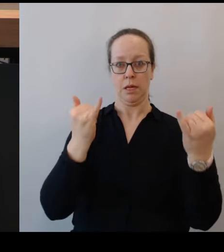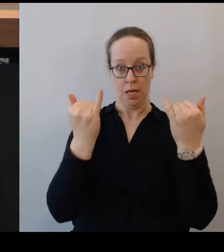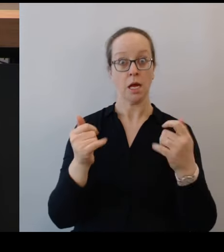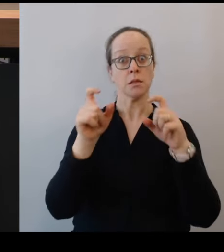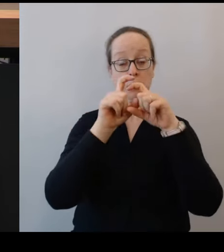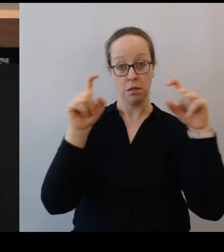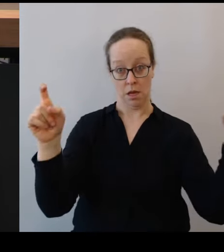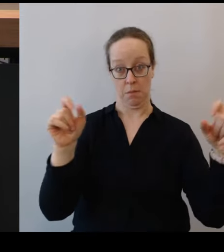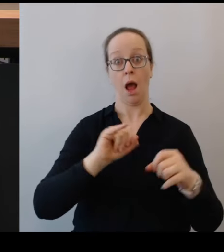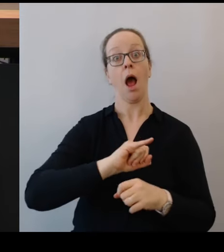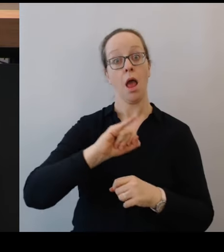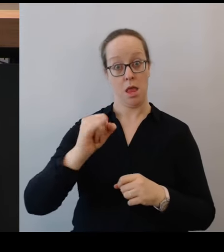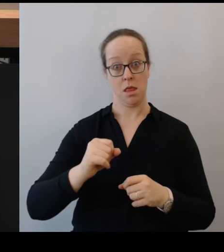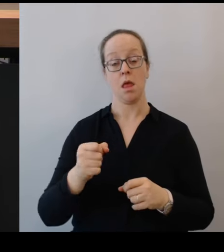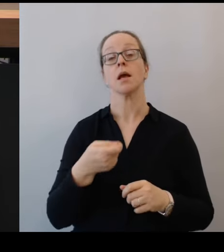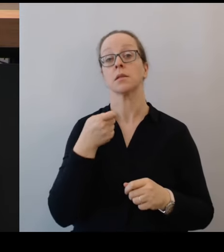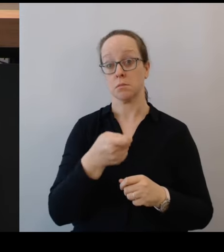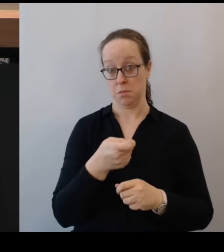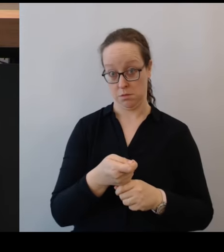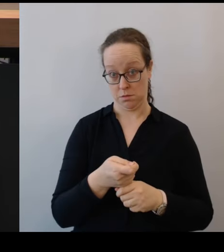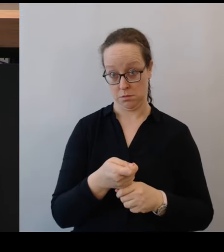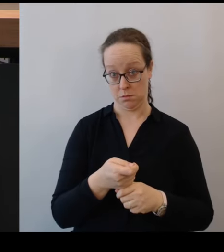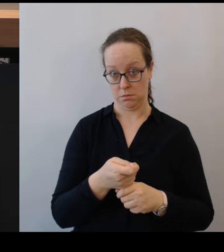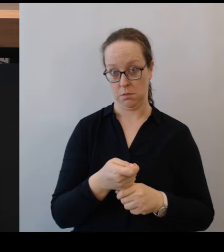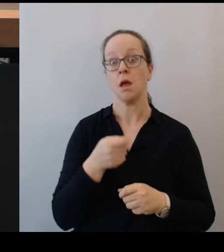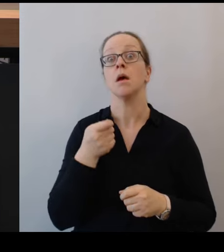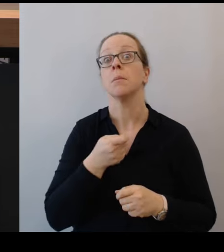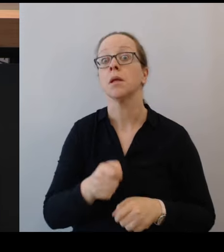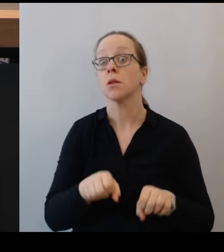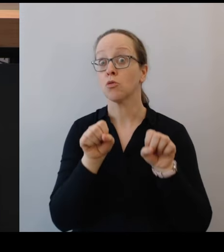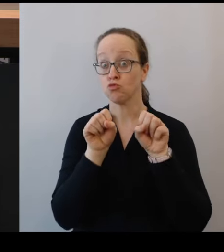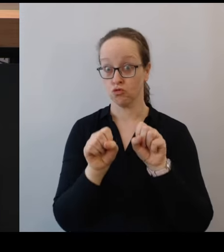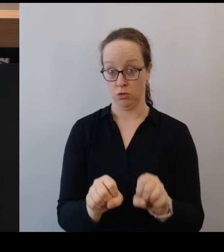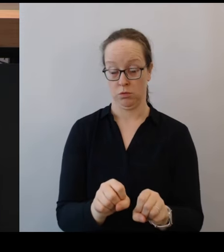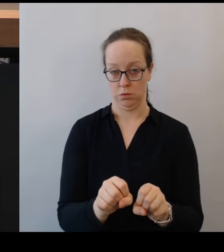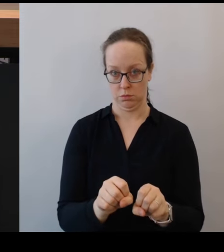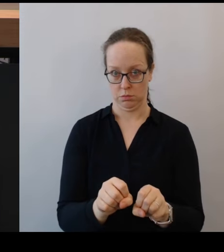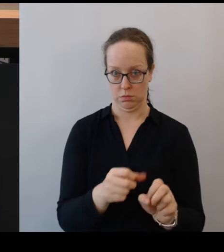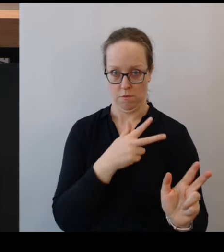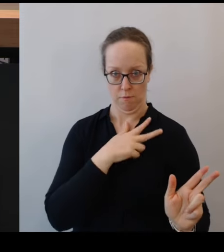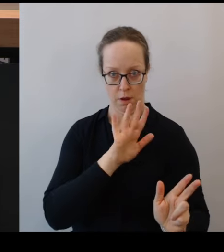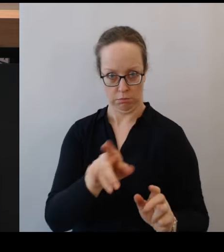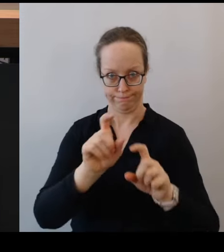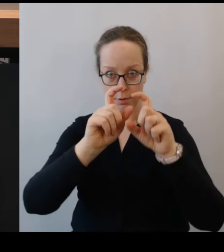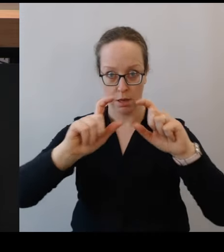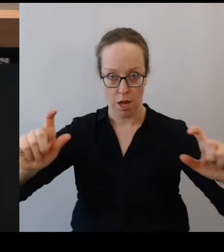Mieterschutz geht, dann müssen wir bei der Sache bleiben und sachlich argumentieren.